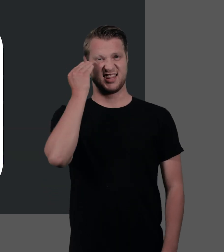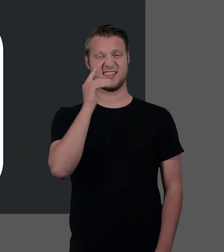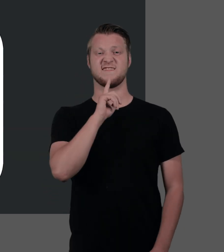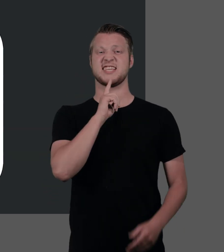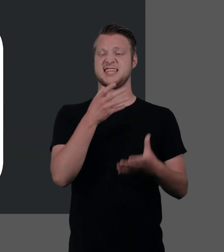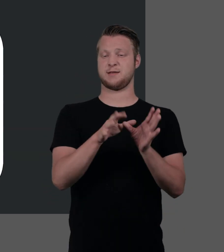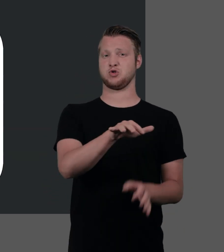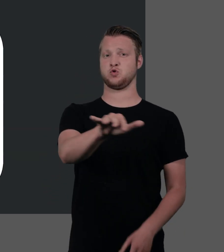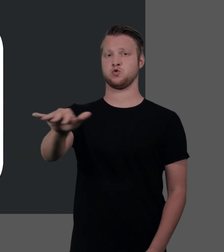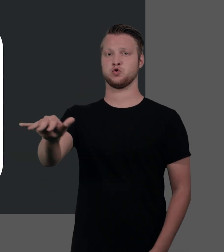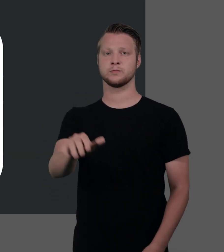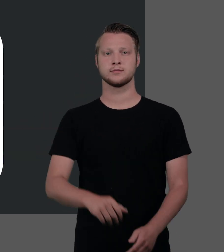Ken je team